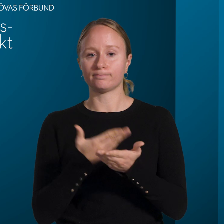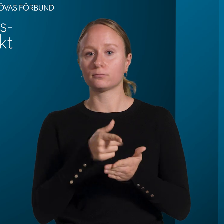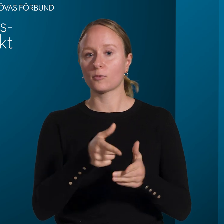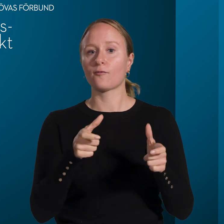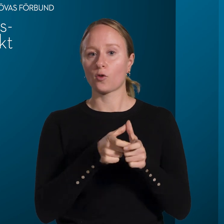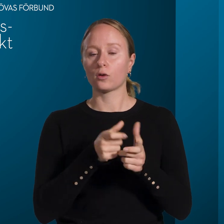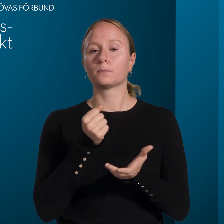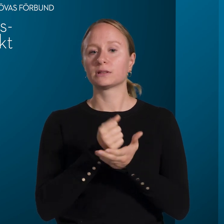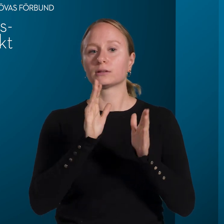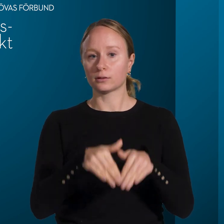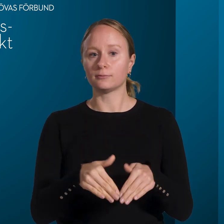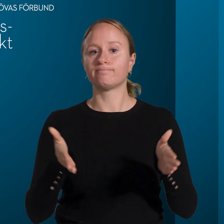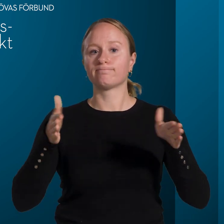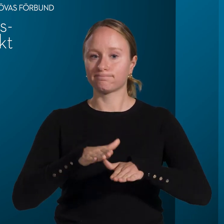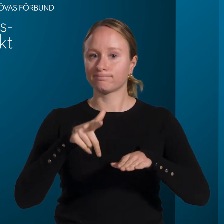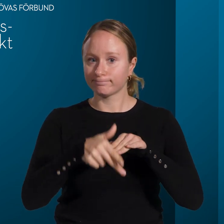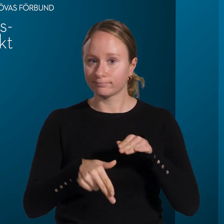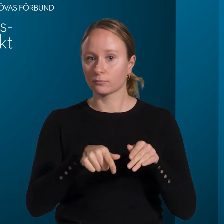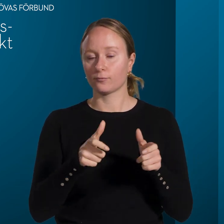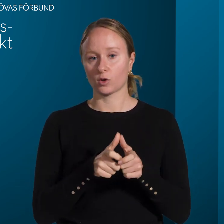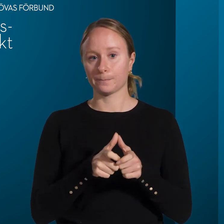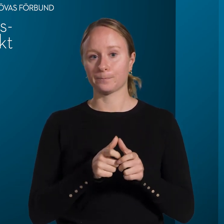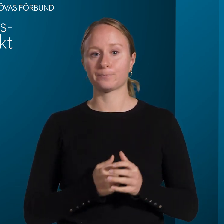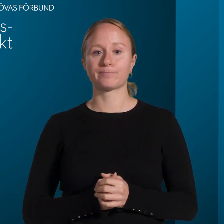eftersom beslutet tagits att lägga ner föreningen.